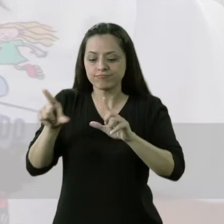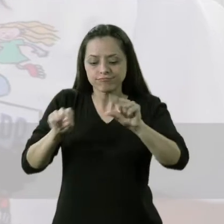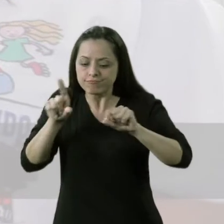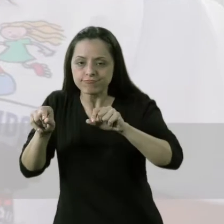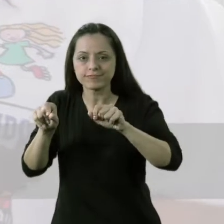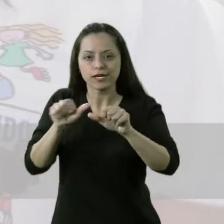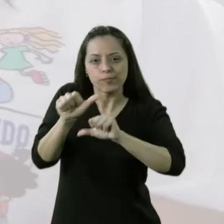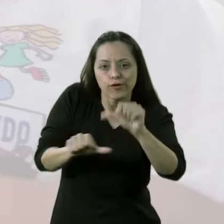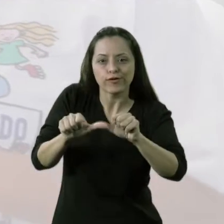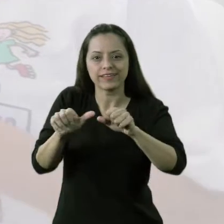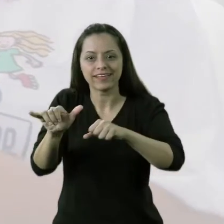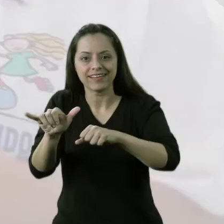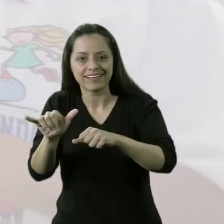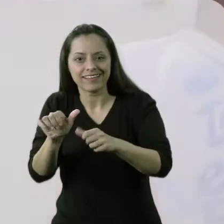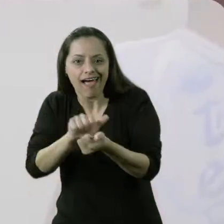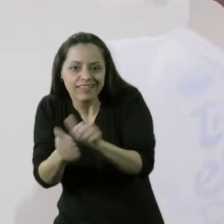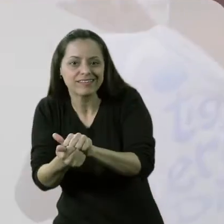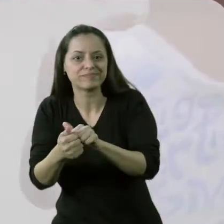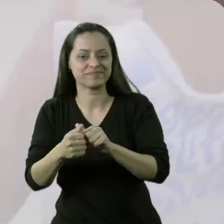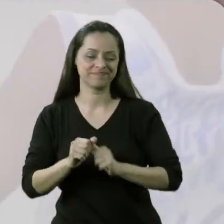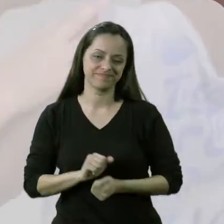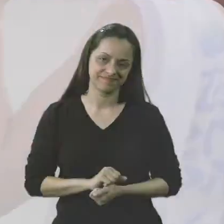Dentro dessas brincadeiras, a gente começou a fazer as variações.